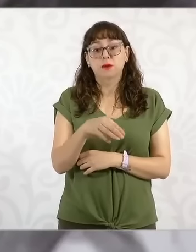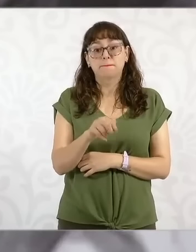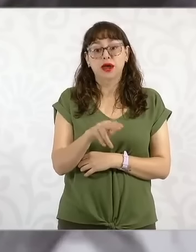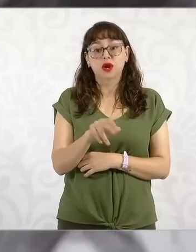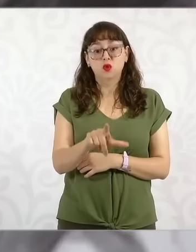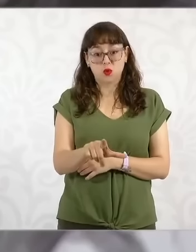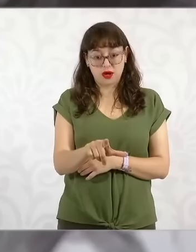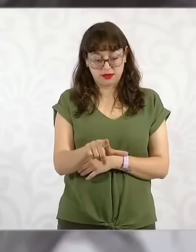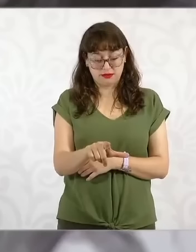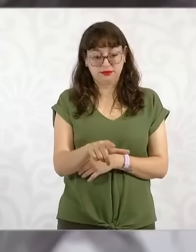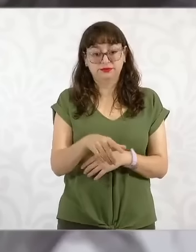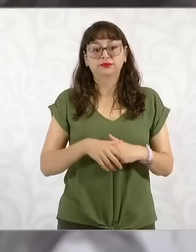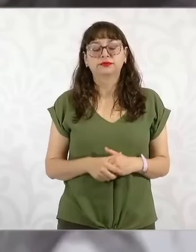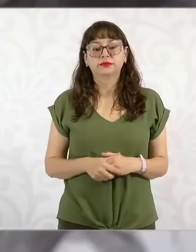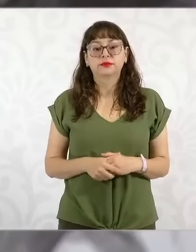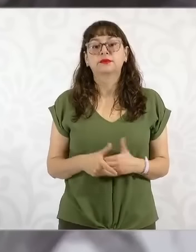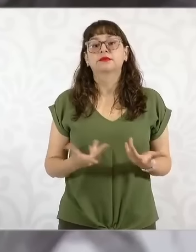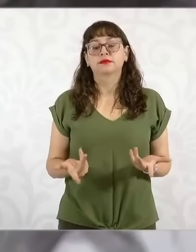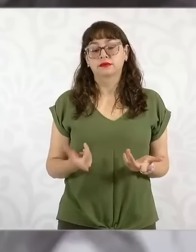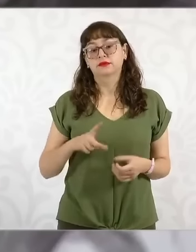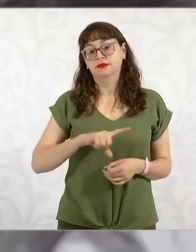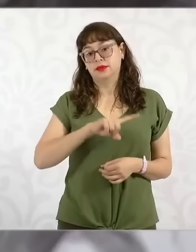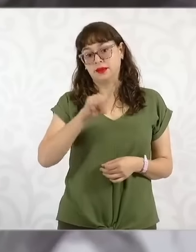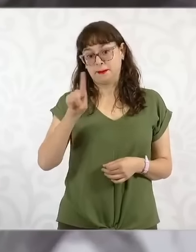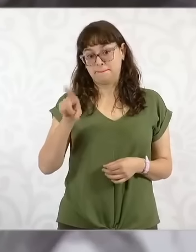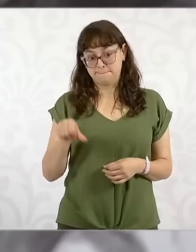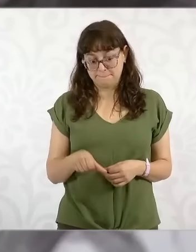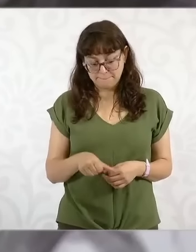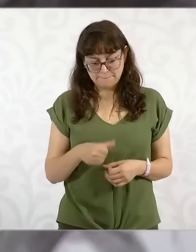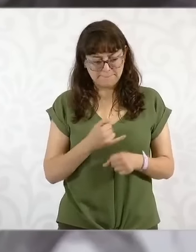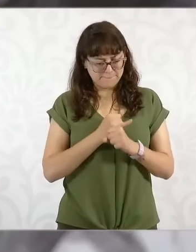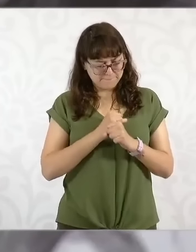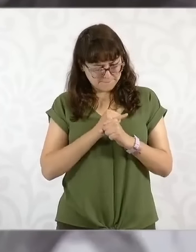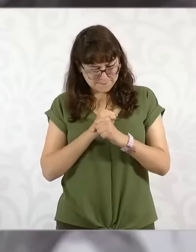Derivado de las líneas de investigación obtenidas y trabajo en campo, se logró identificar que